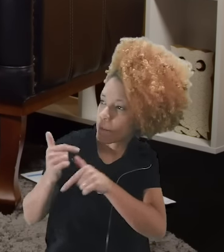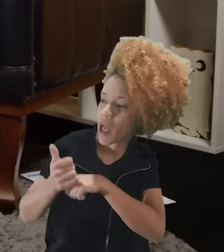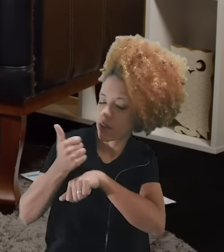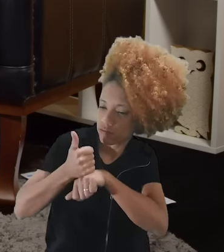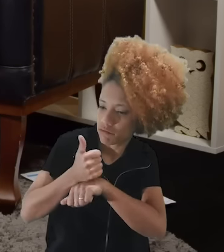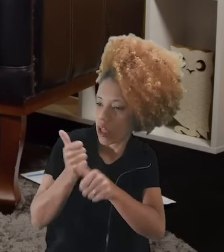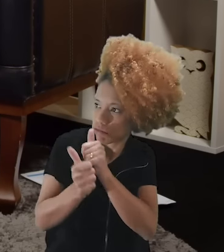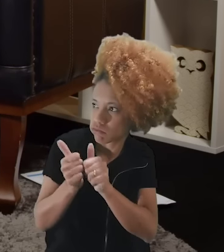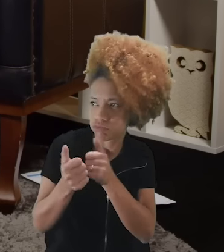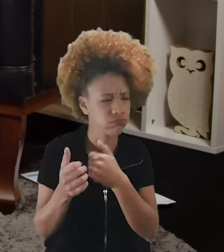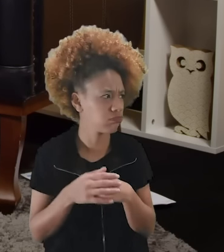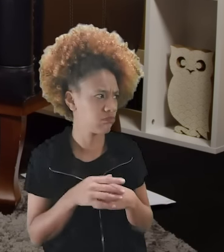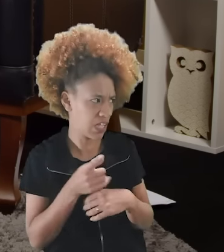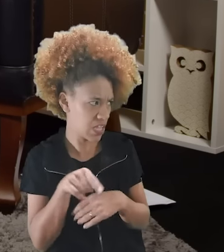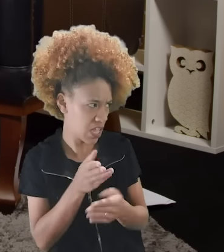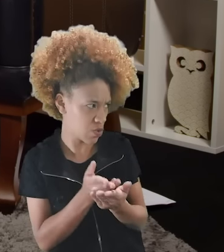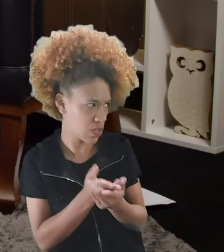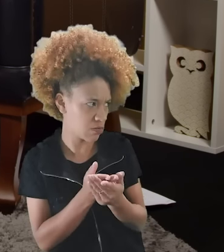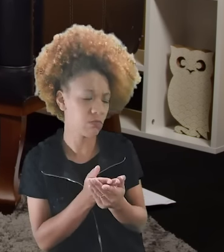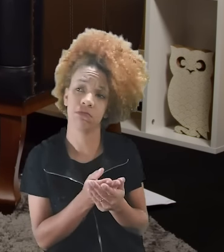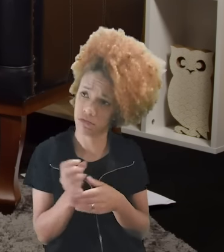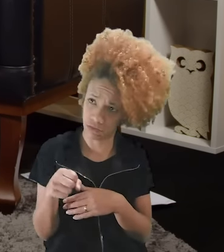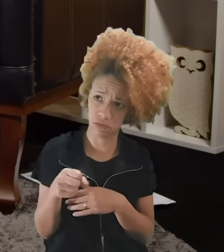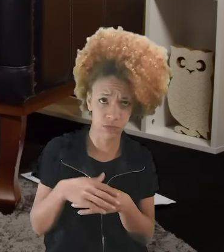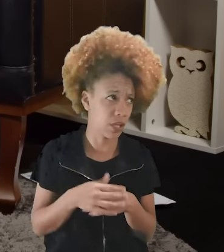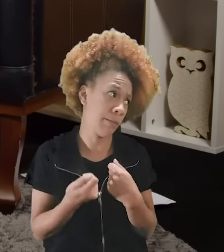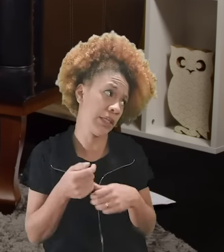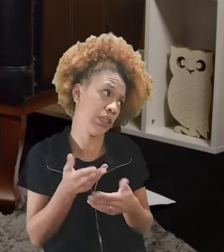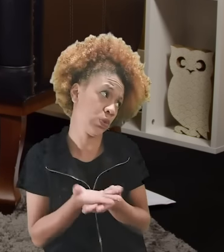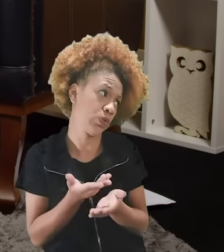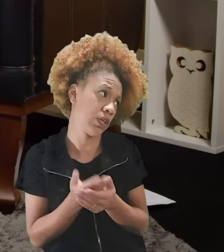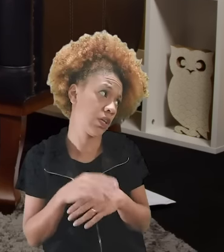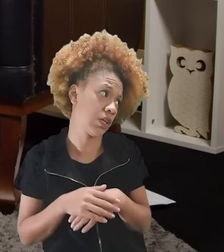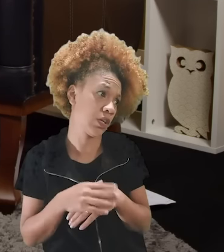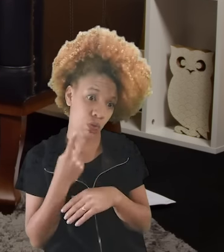esportes e essa molecada aí tá estudando tá estudando Ô tem que estudar né é sou pai né